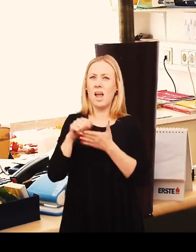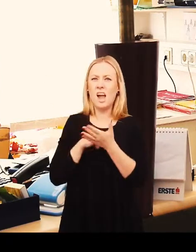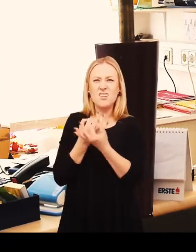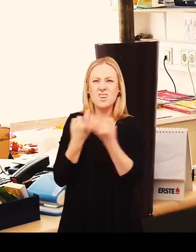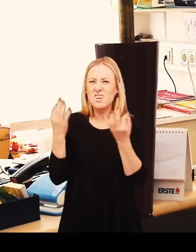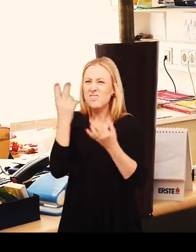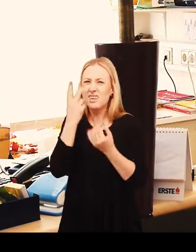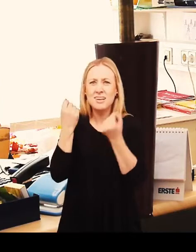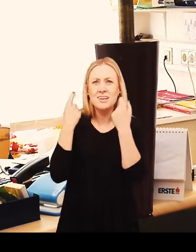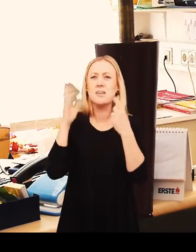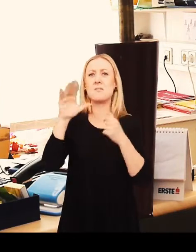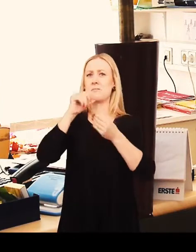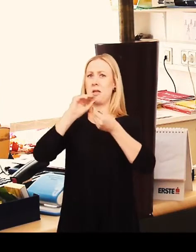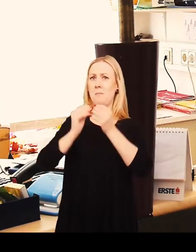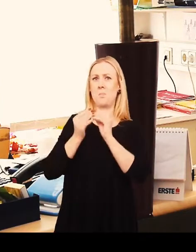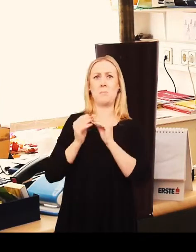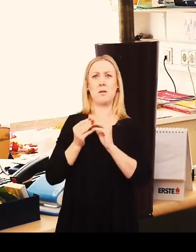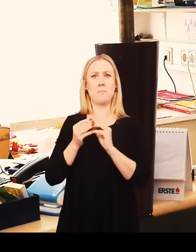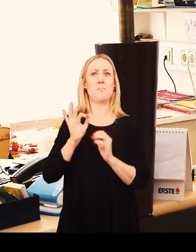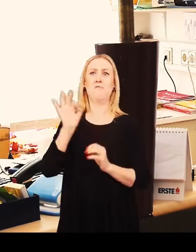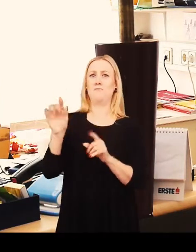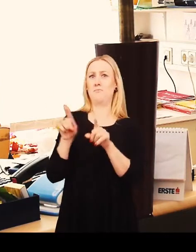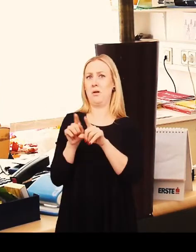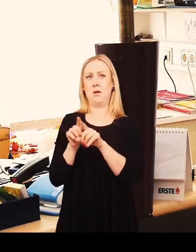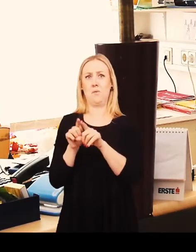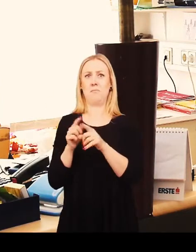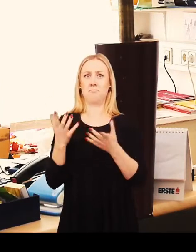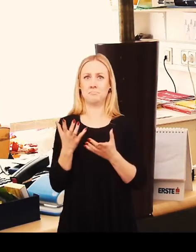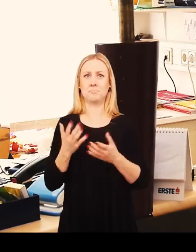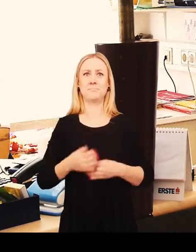Ich habe sie anfangs nicht verstanden, aber das war kein Problem, weder für sie noch für mich.